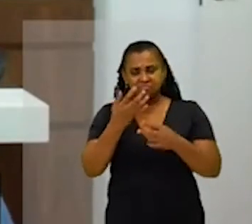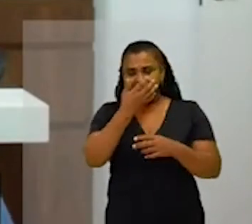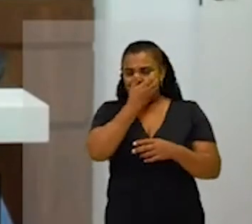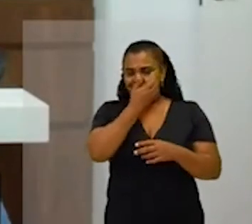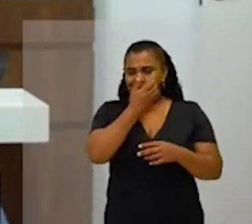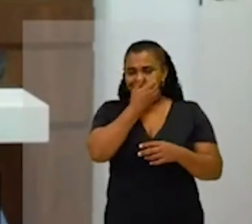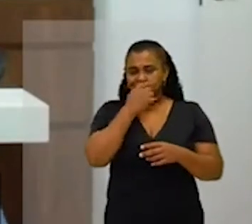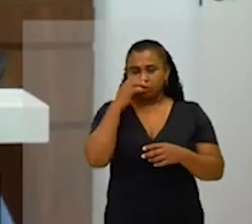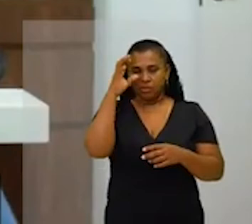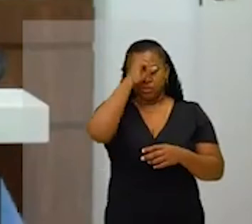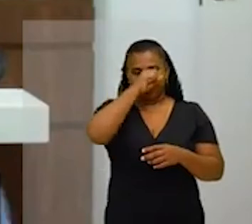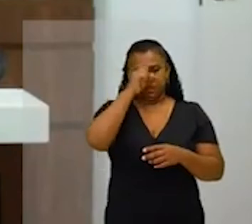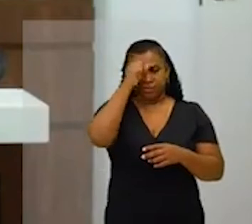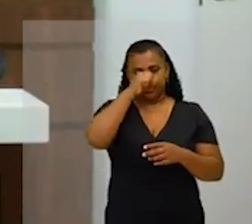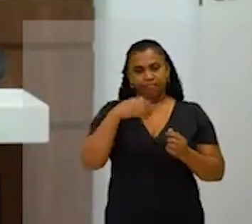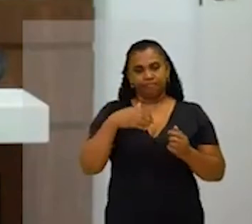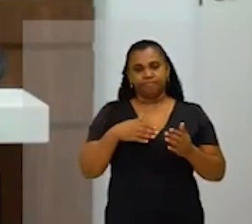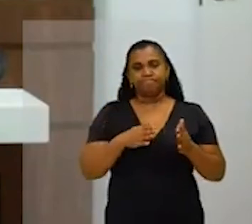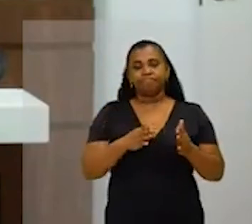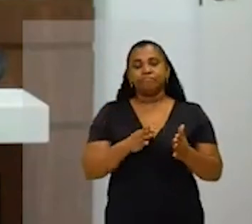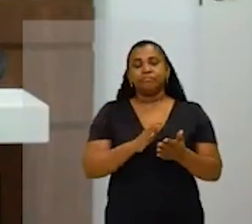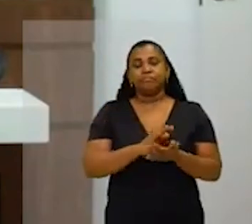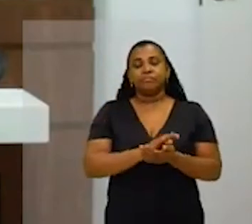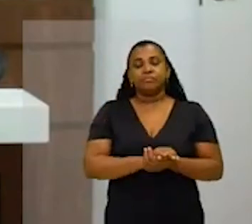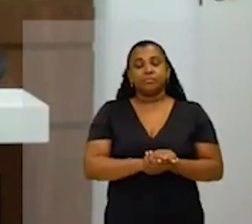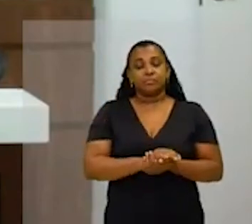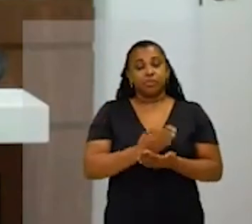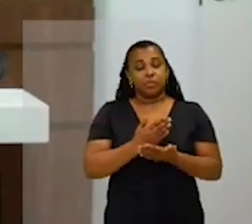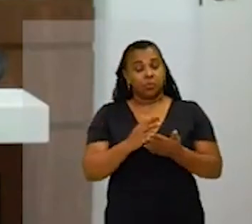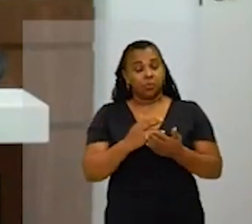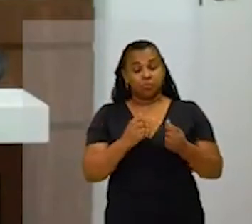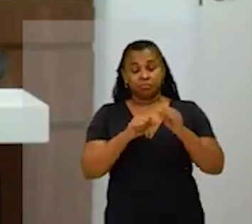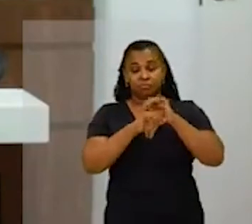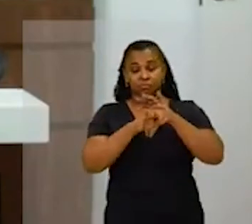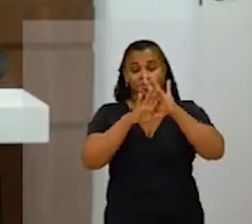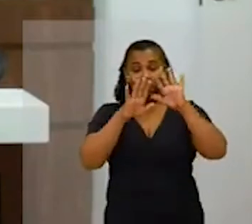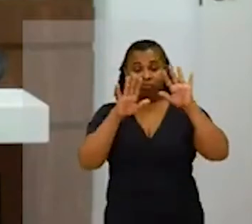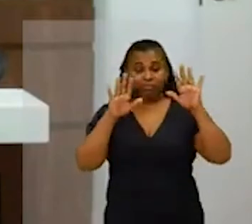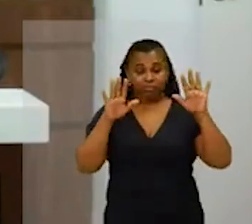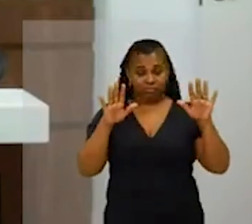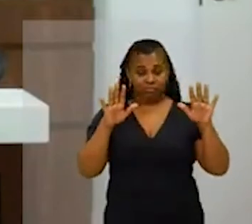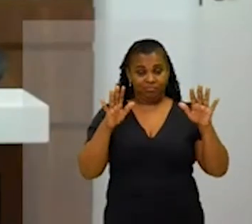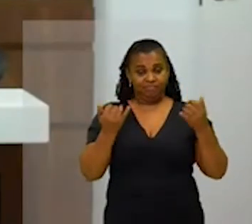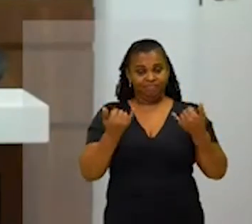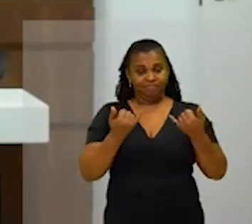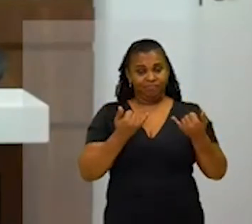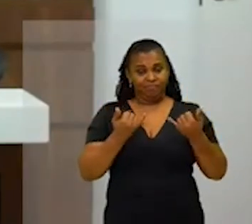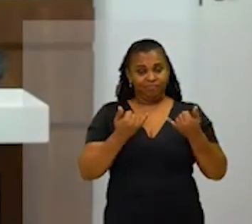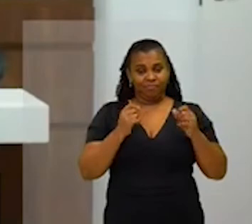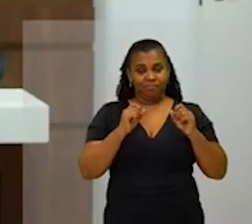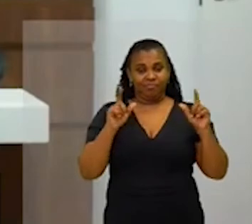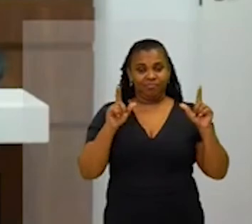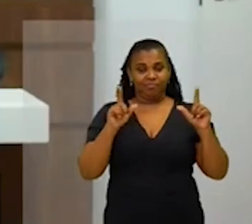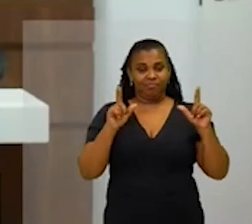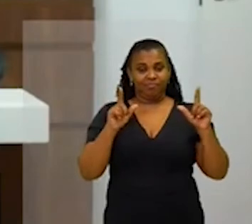ficaram bem Claras e que dizem respeito ao vezes ah ah ah é isso algo que você me provocou a falar